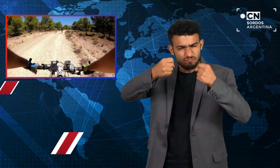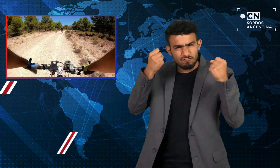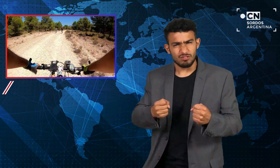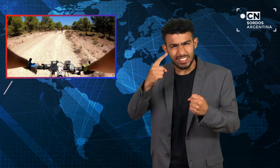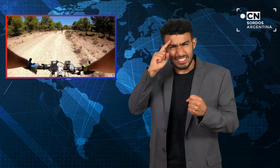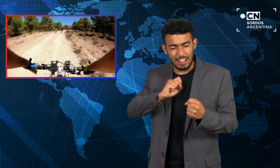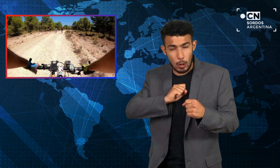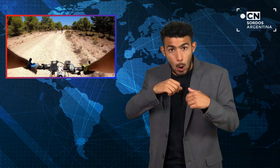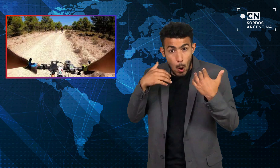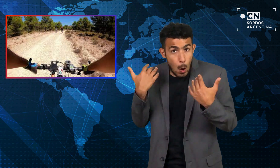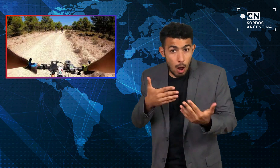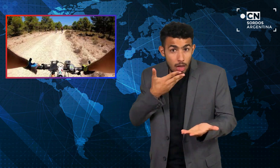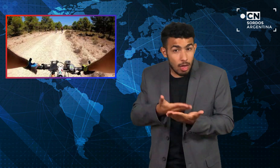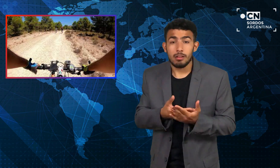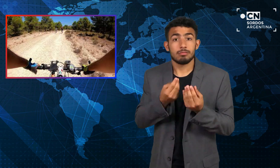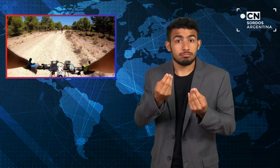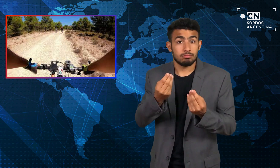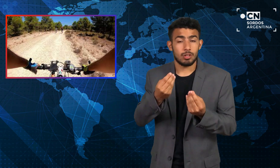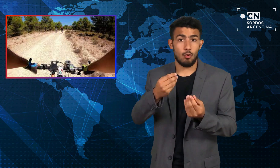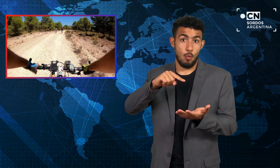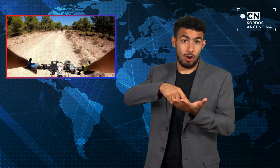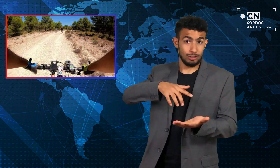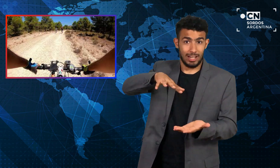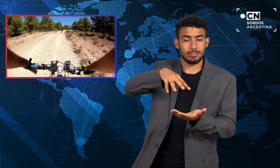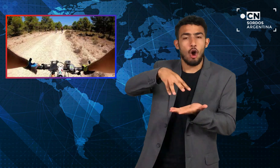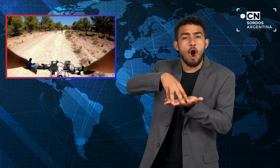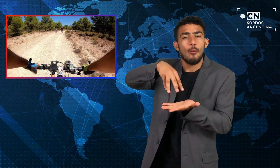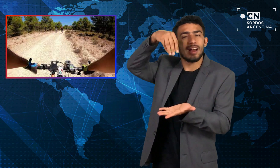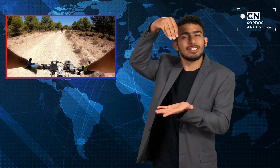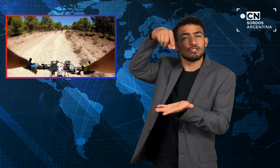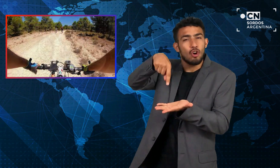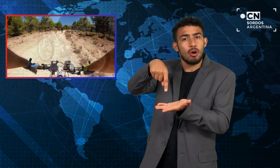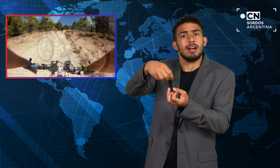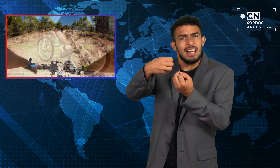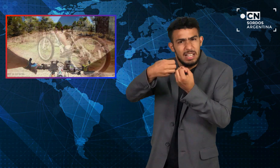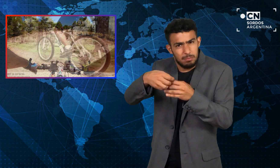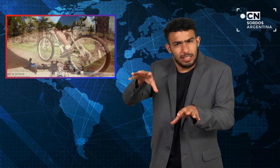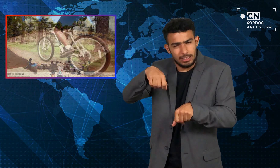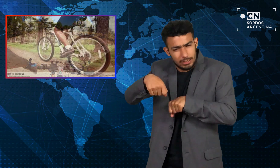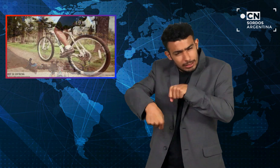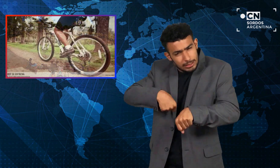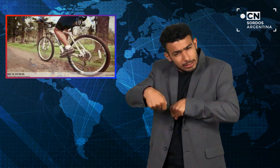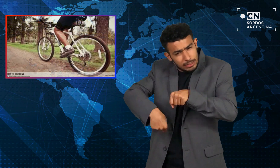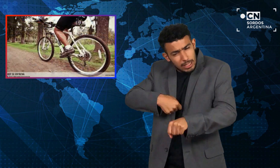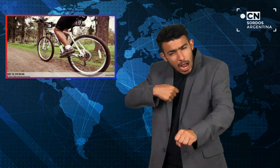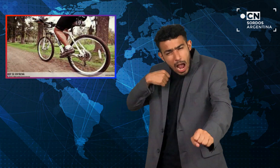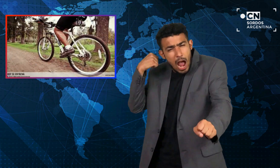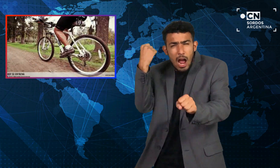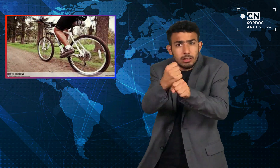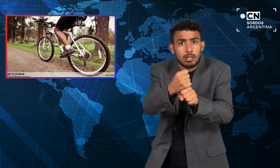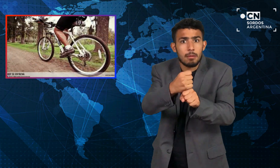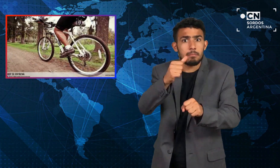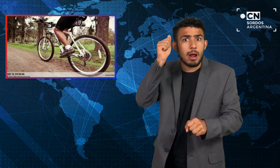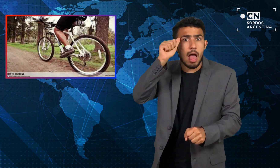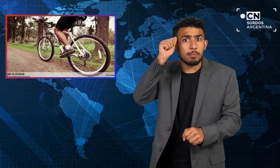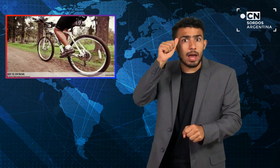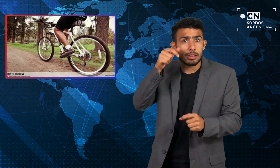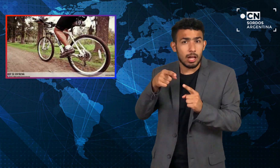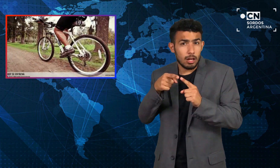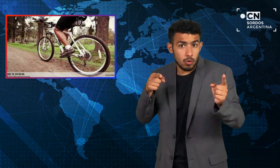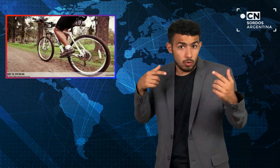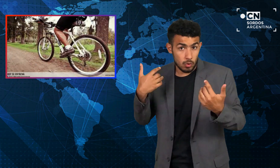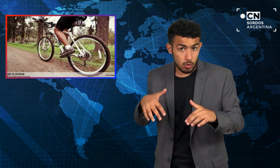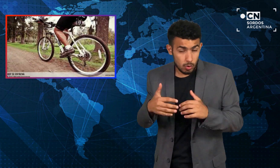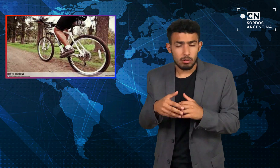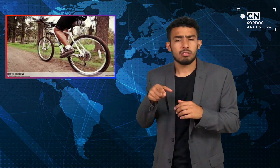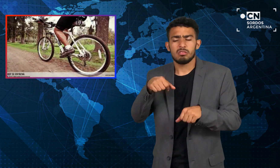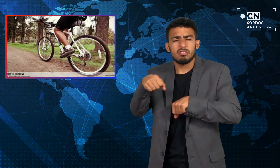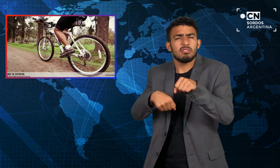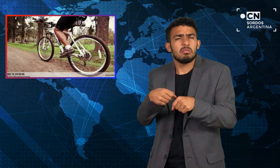un desafío importante: ir desde el Obelisco hasta la ciudad de Mar del Plata.